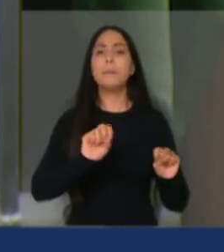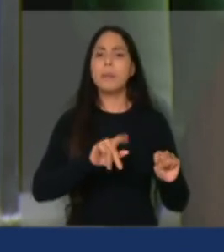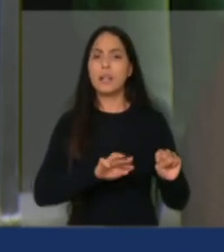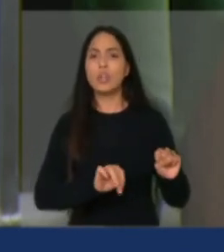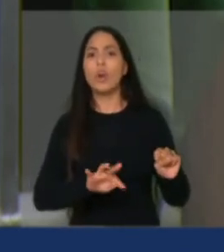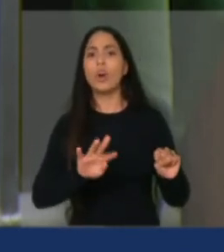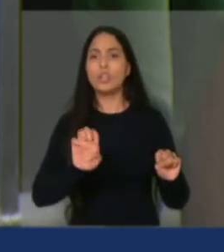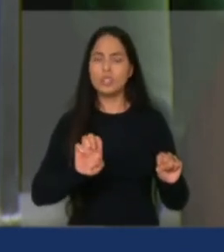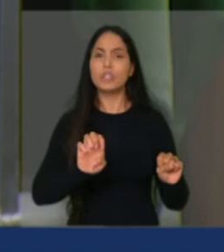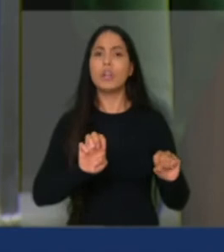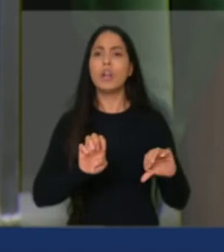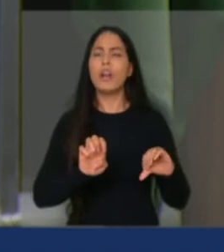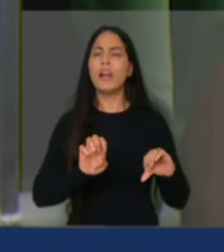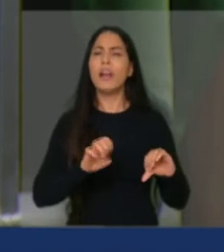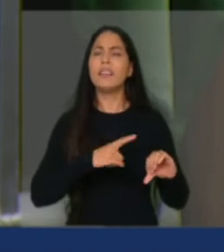ANANAIS, ARAGANAN, JAÚ, MIRANORTE, NAZARÉ, É ,